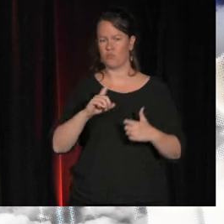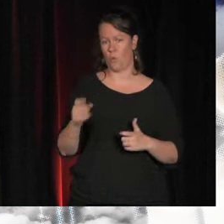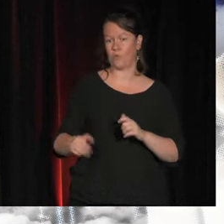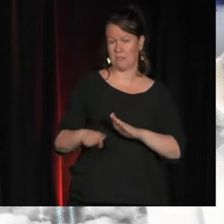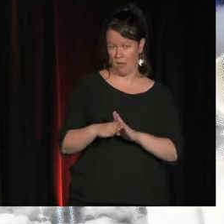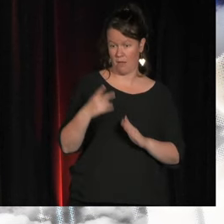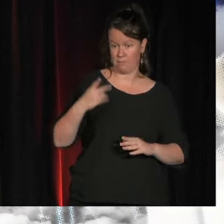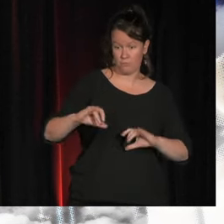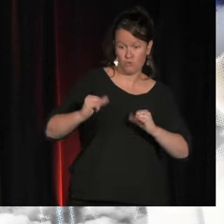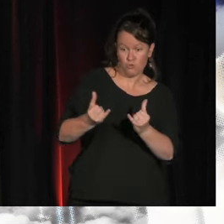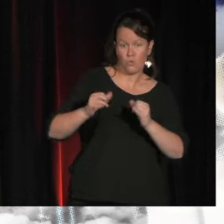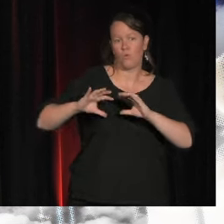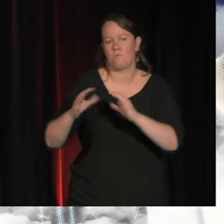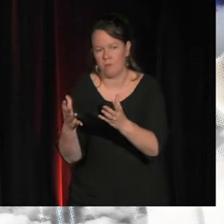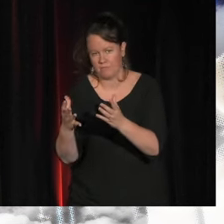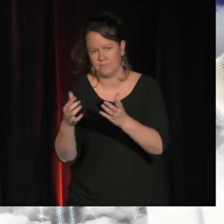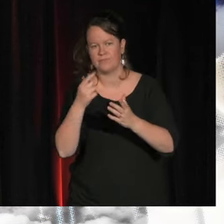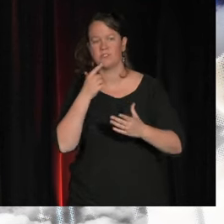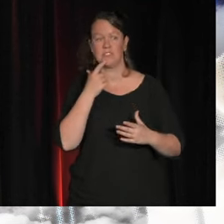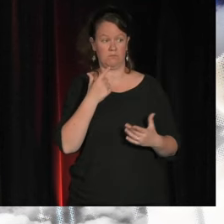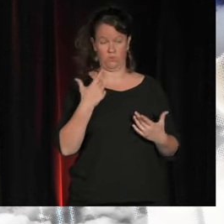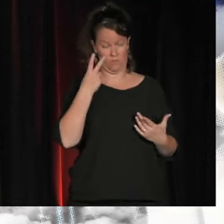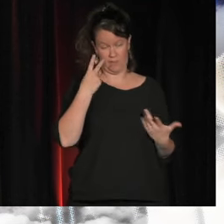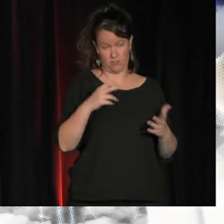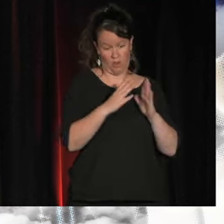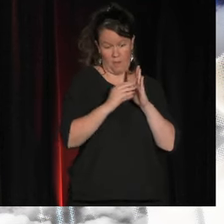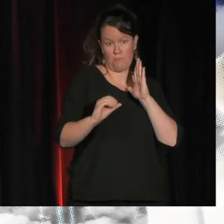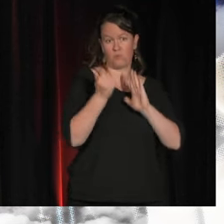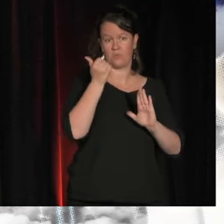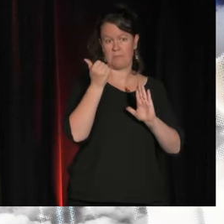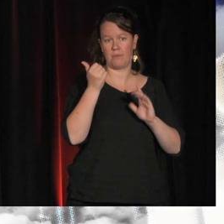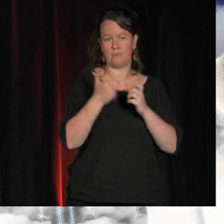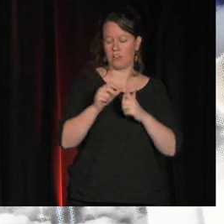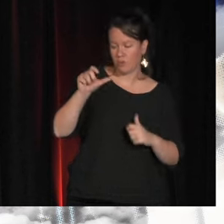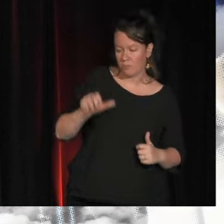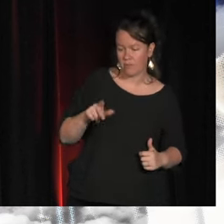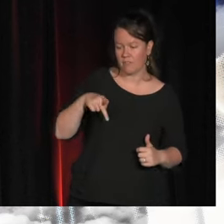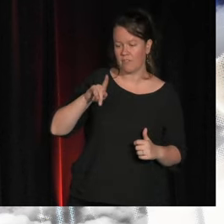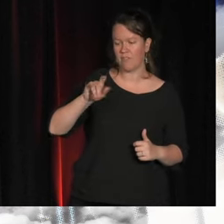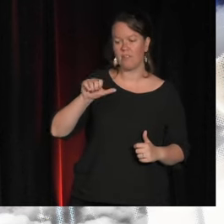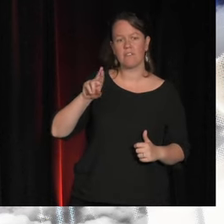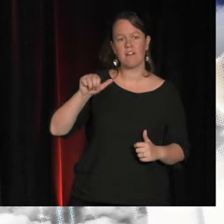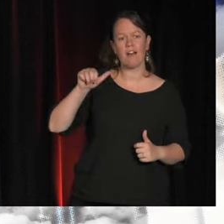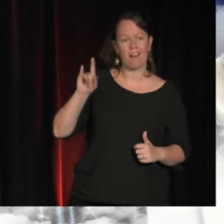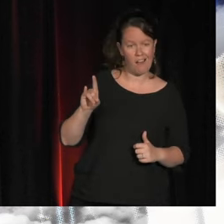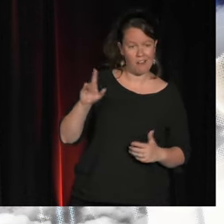Et on le voit en prototypage. Par exemple, Pharah, c'était Rocketman au début, il n'y avait pas d'idée de design ou quoi.